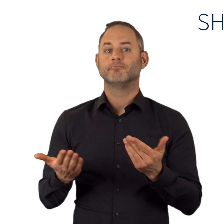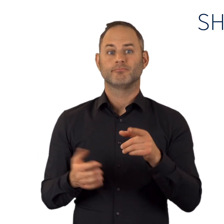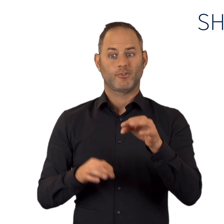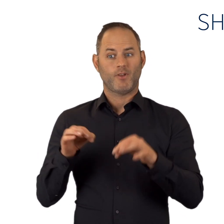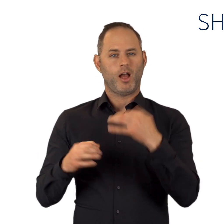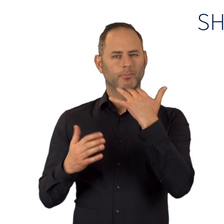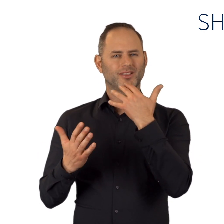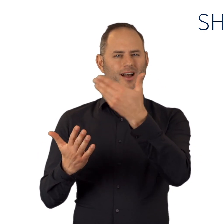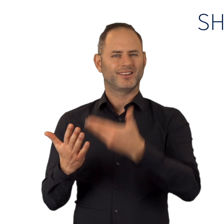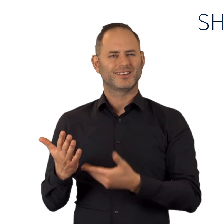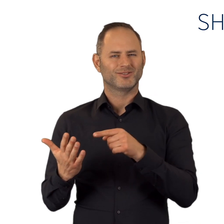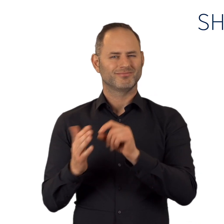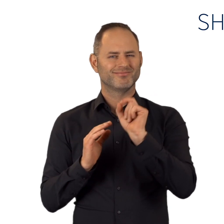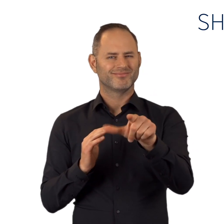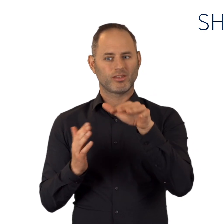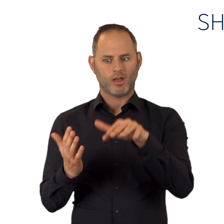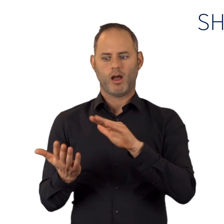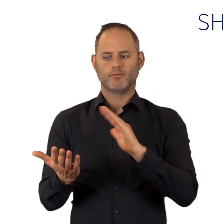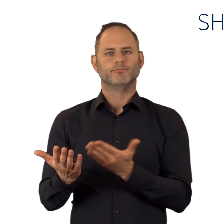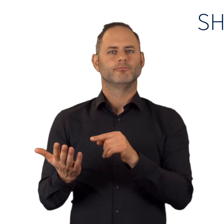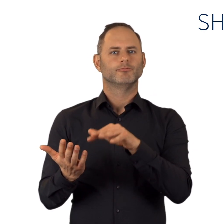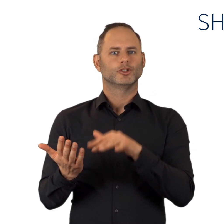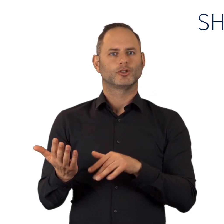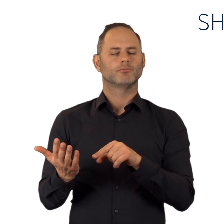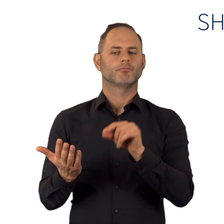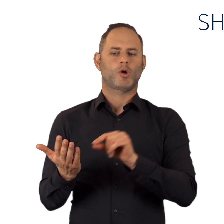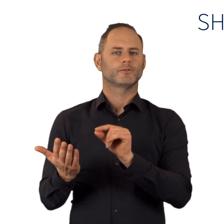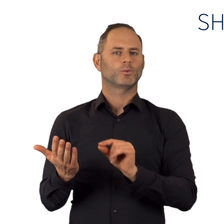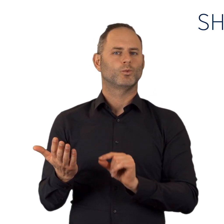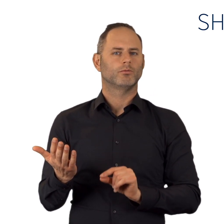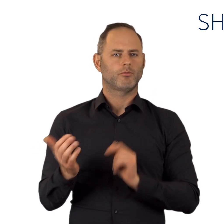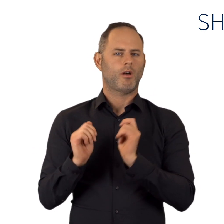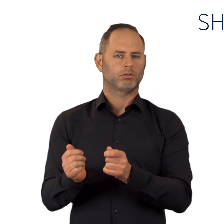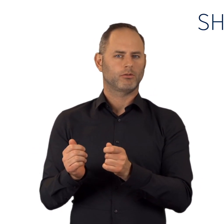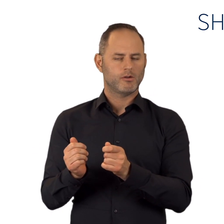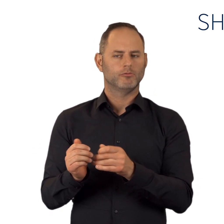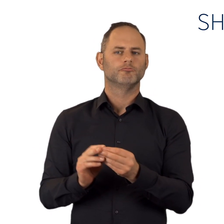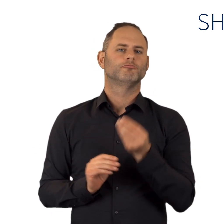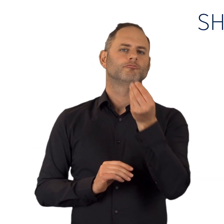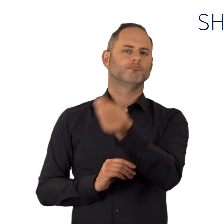Dazu kann der mit der Wahlbenachrichtigung versandte Antrag ausgefüllt